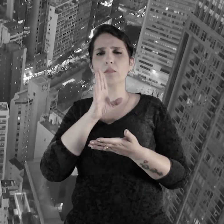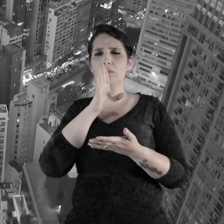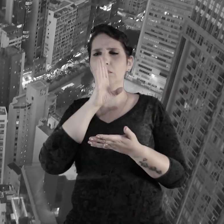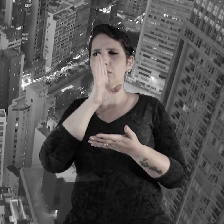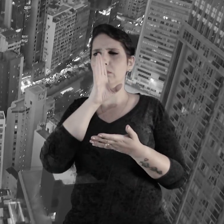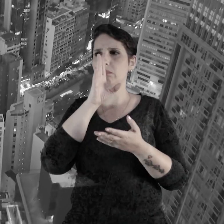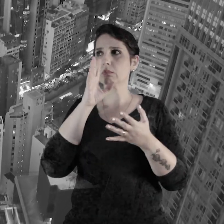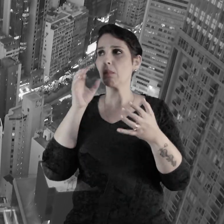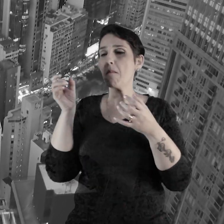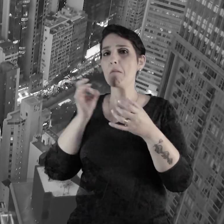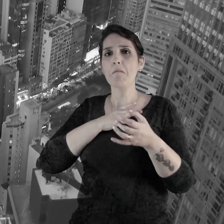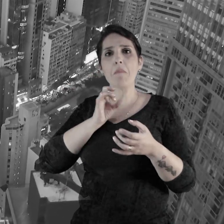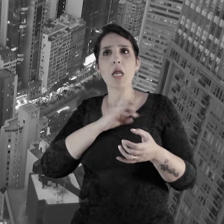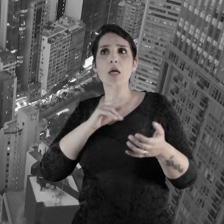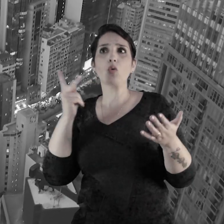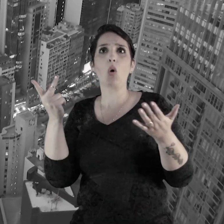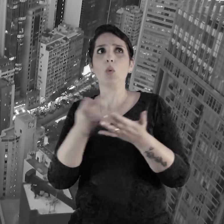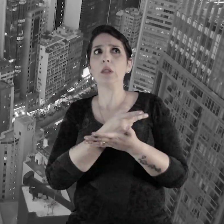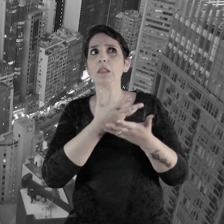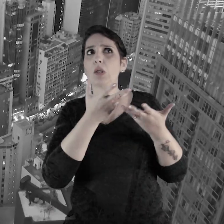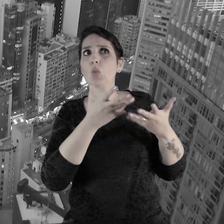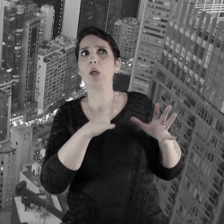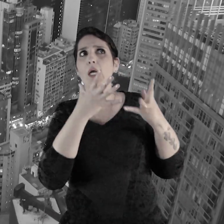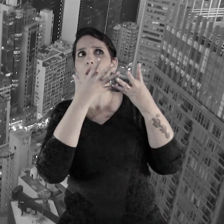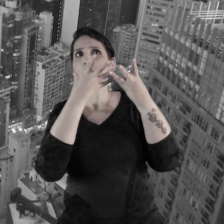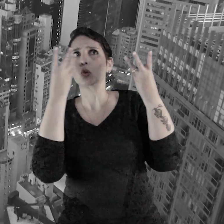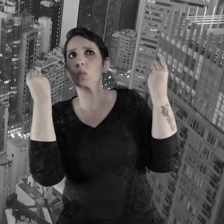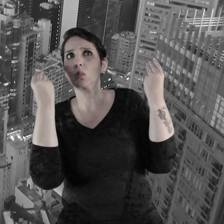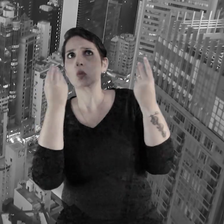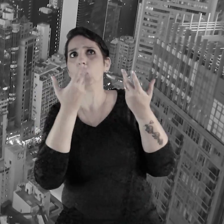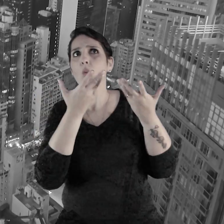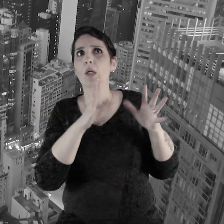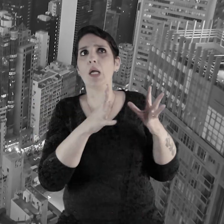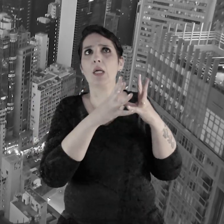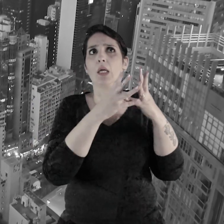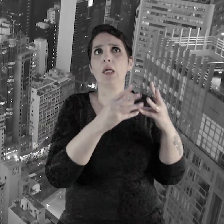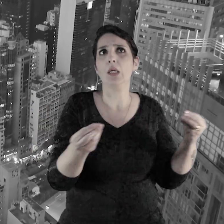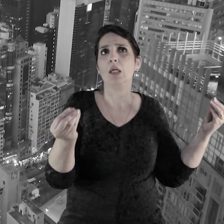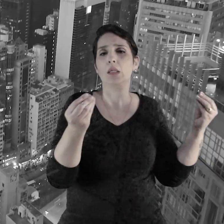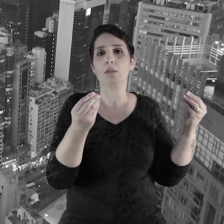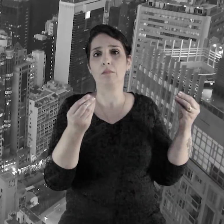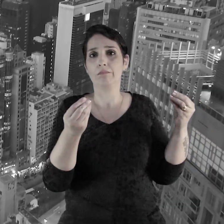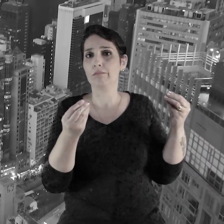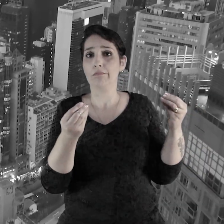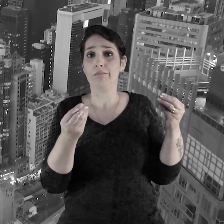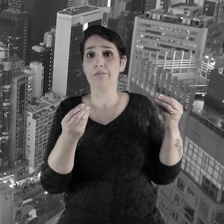com a ameaça de cair em um esquecimento sem rosto e sem nome.